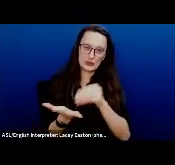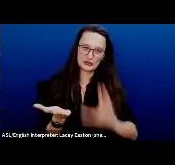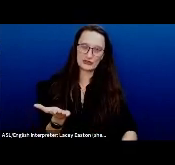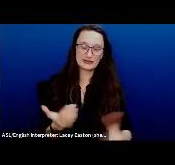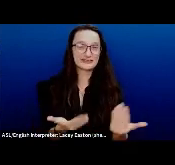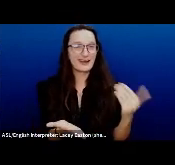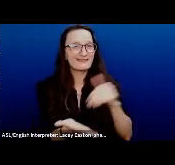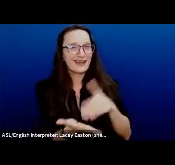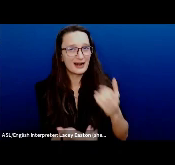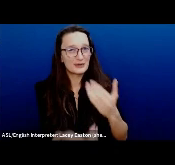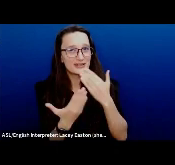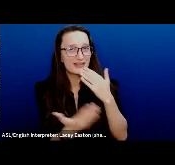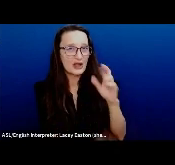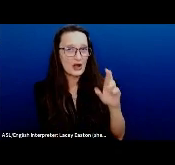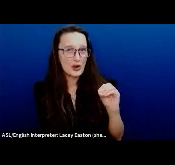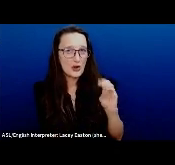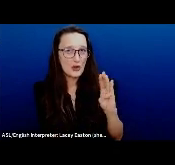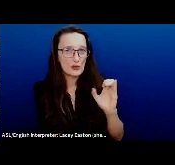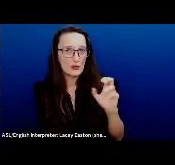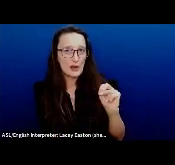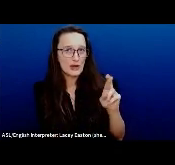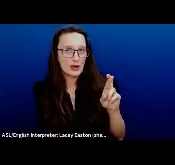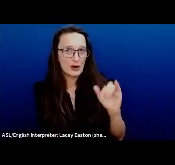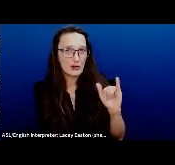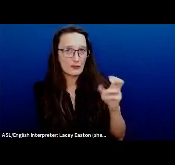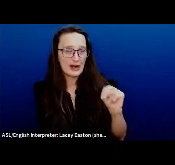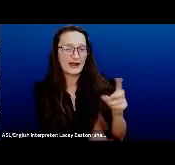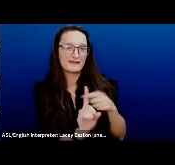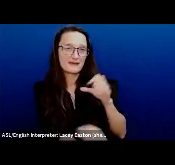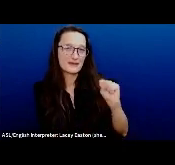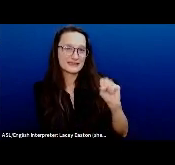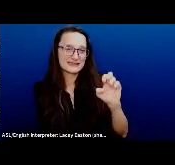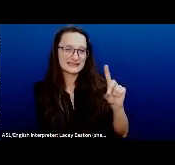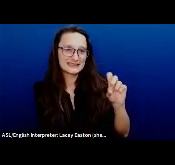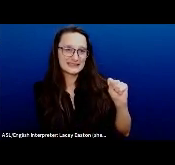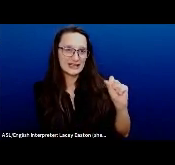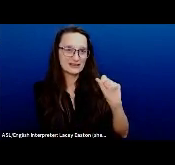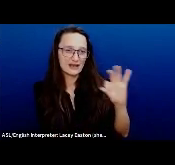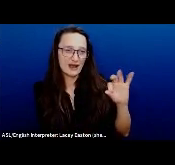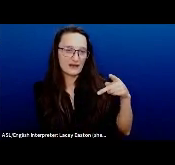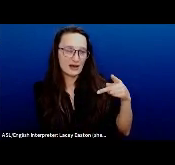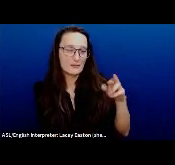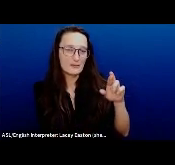Seeds of Partnership y a mi equipo en CDE por continuar desarrollando esta serie de seminarios web